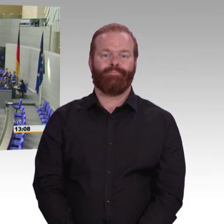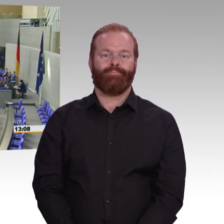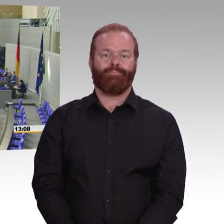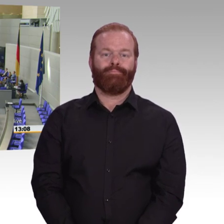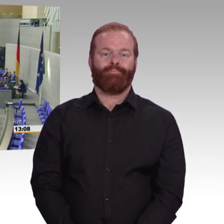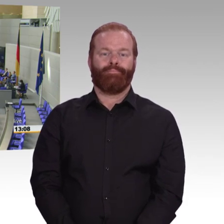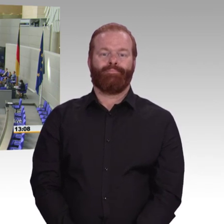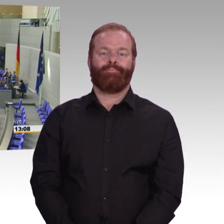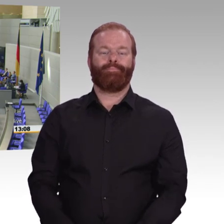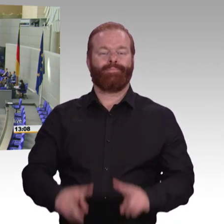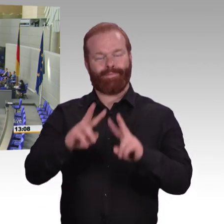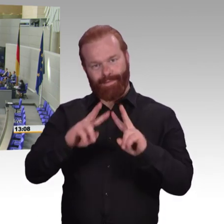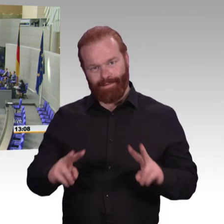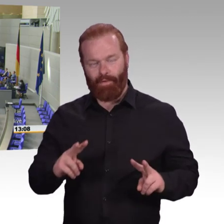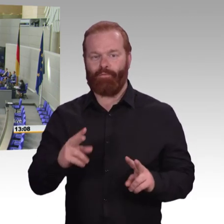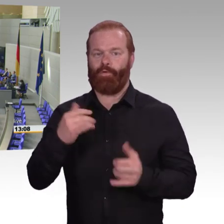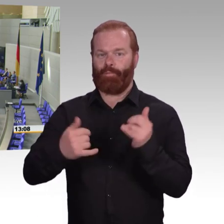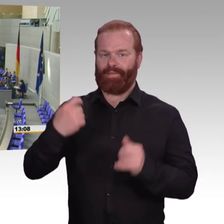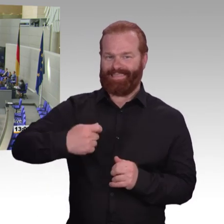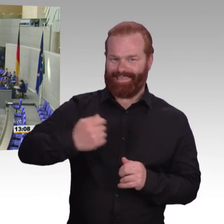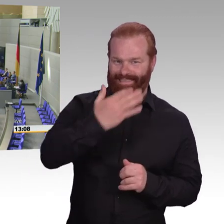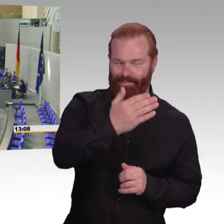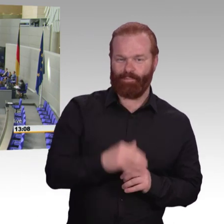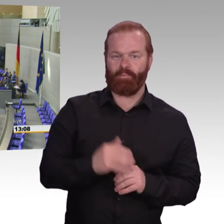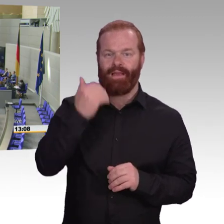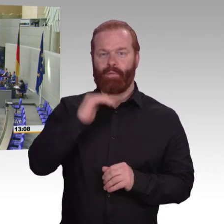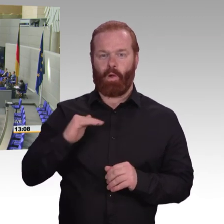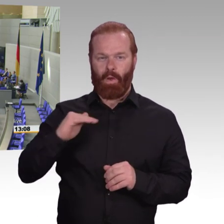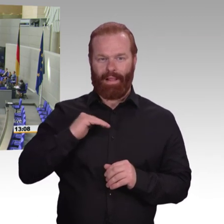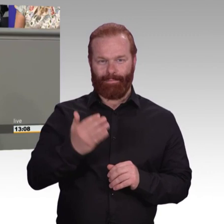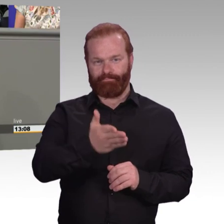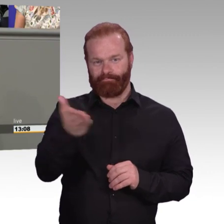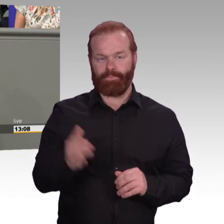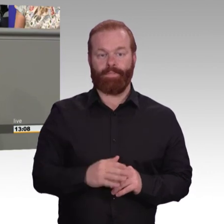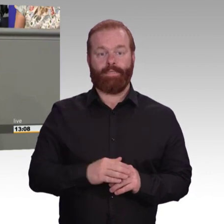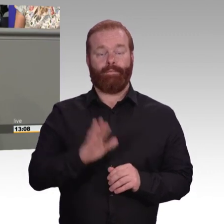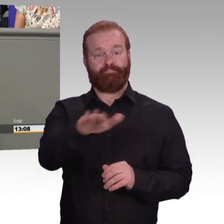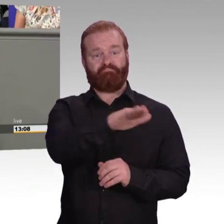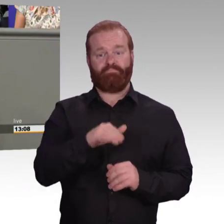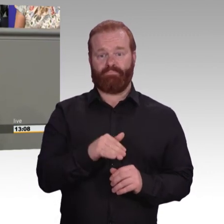CDU/CSU und SPD haben ja bereits im Koalitionsvertrag vereinbart,